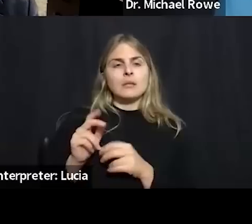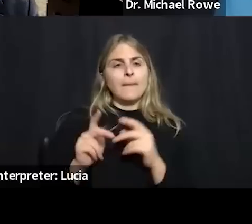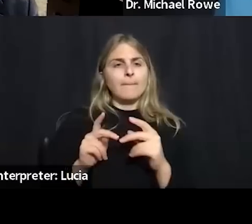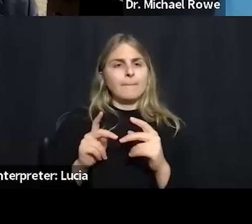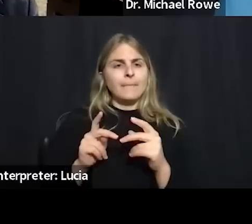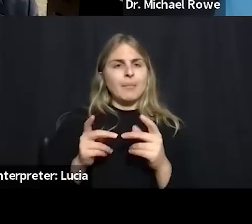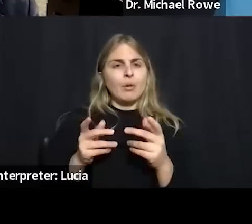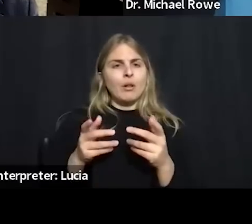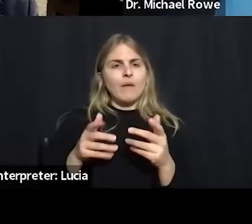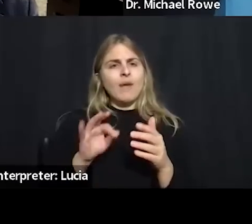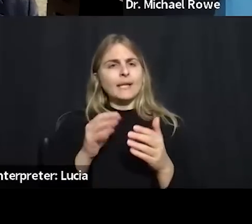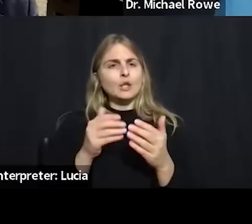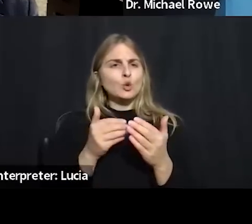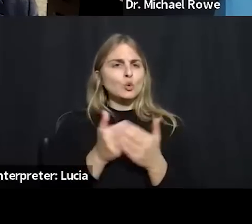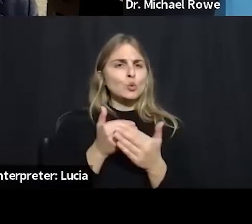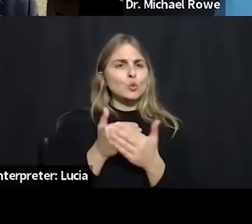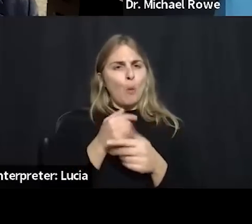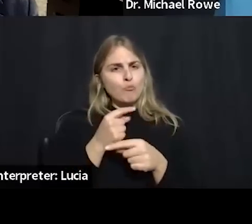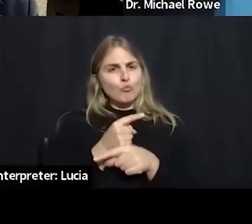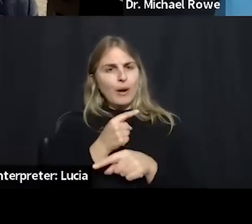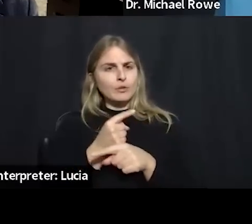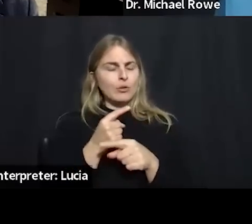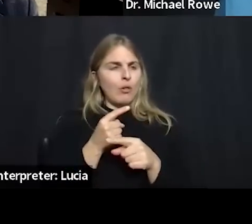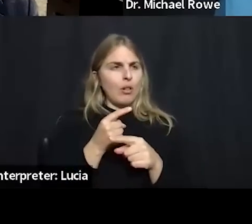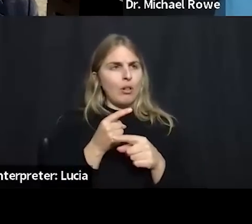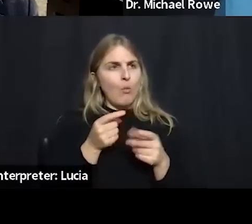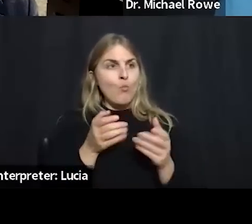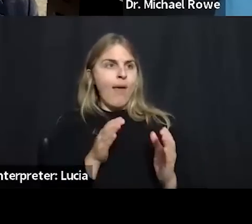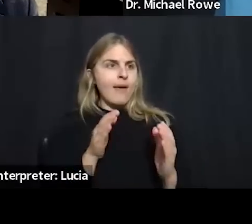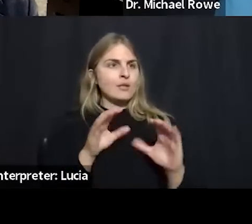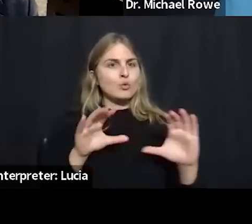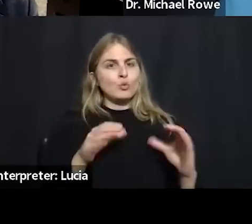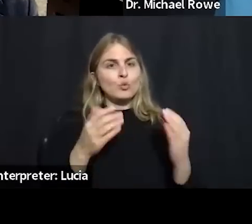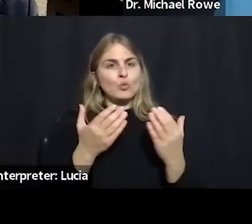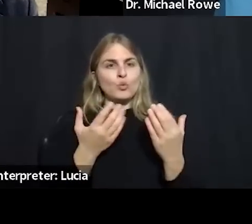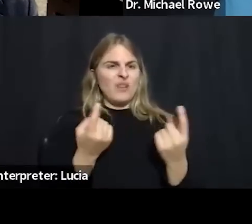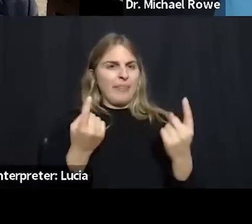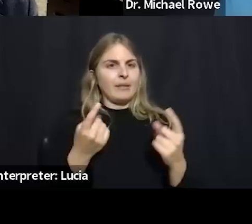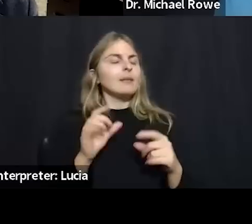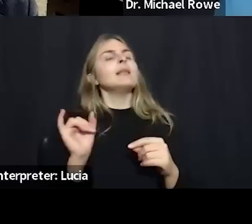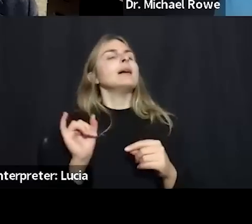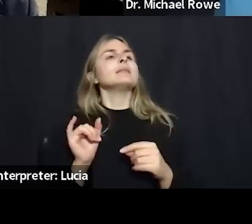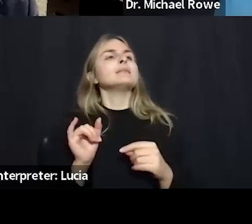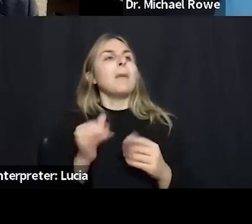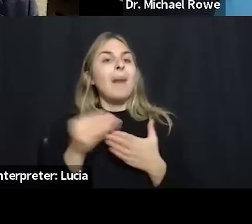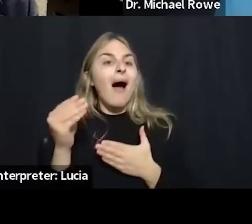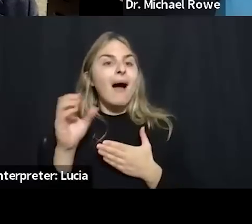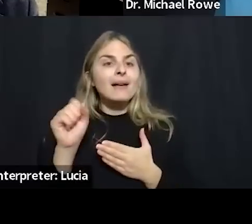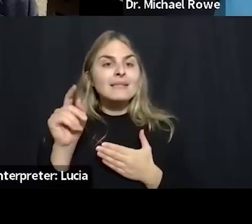y los pasos lógicos y prácticos, para hacer cosas como usar una radio para el ruido,